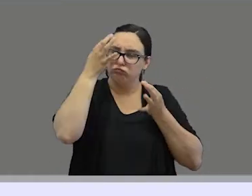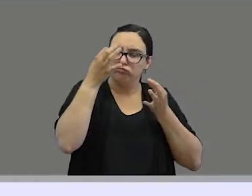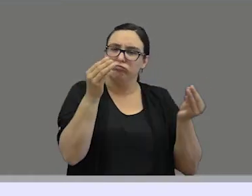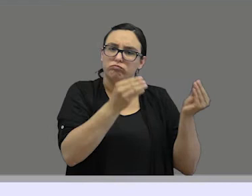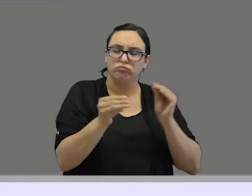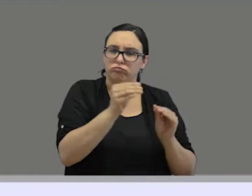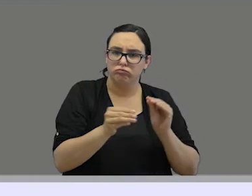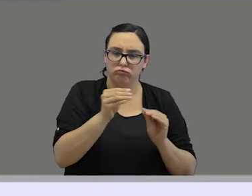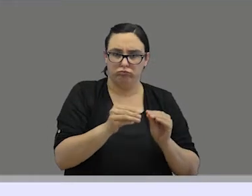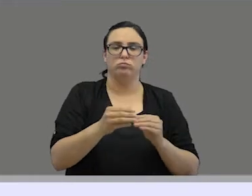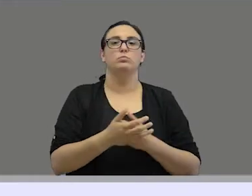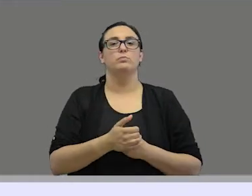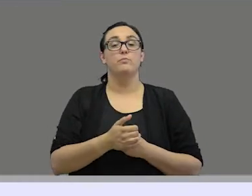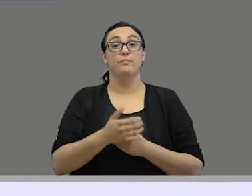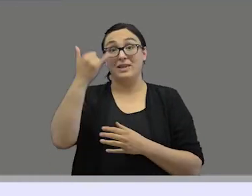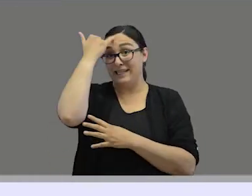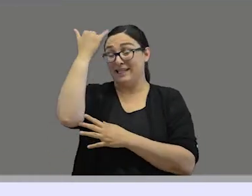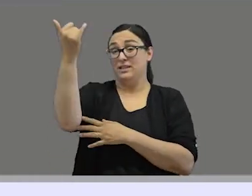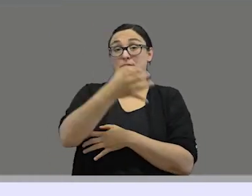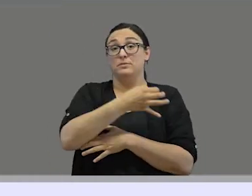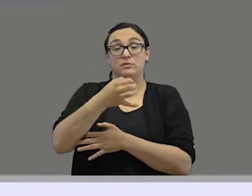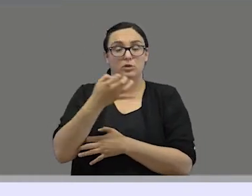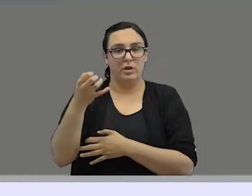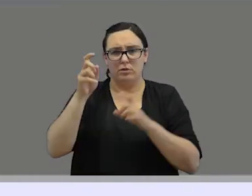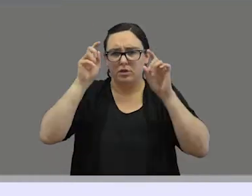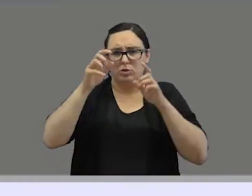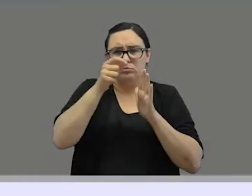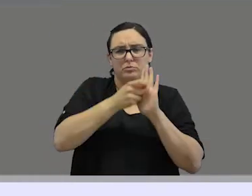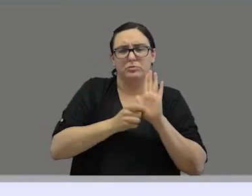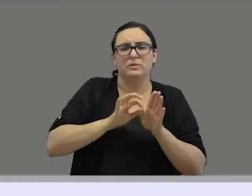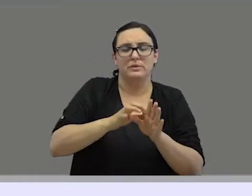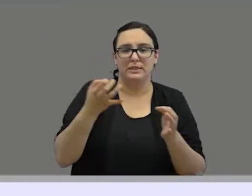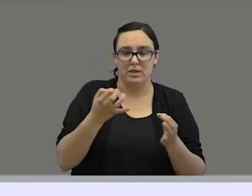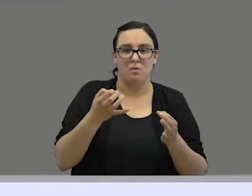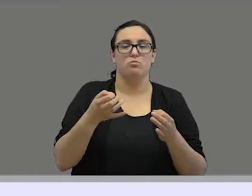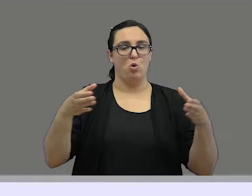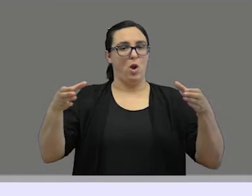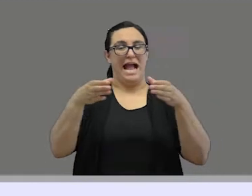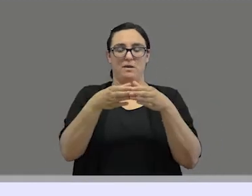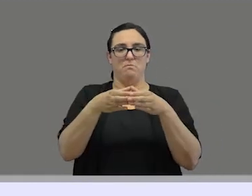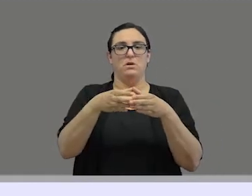Im Idealfall würde ein gemischtes Team aus gehörlosen Personen und Personen mit Hörvermögen,